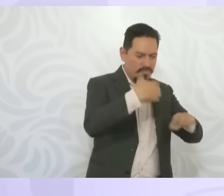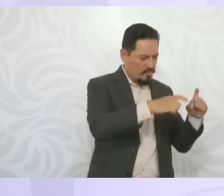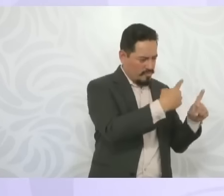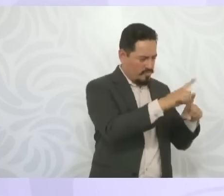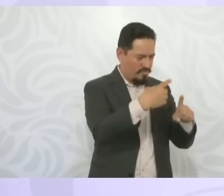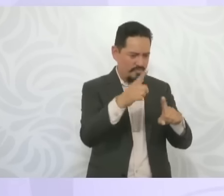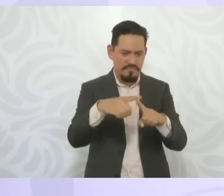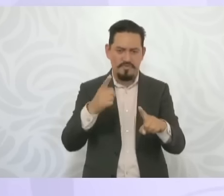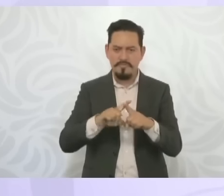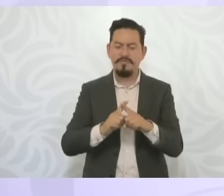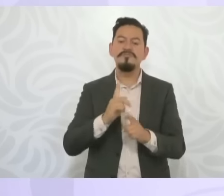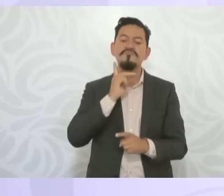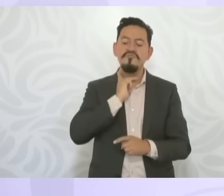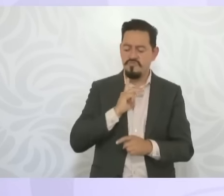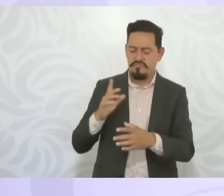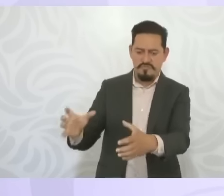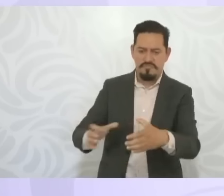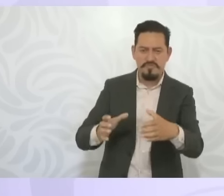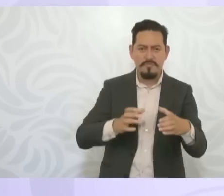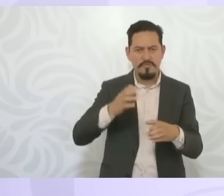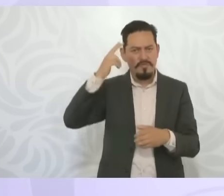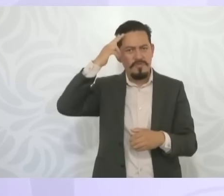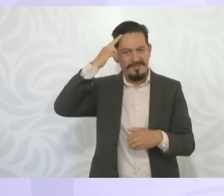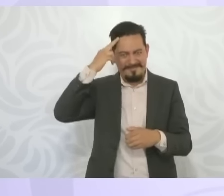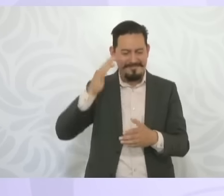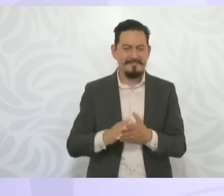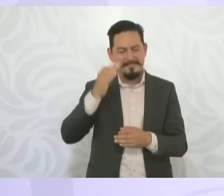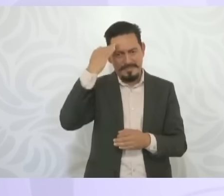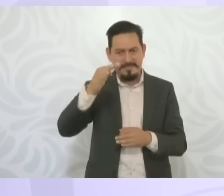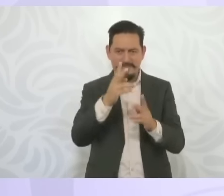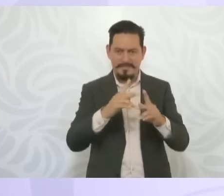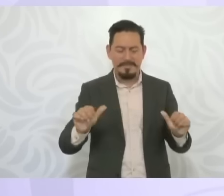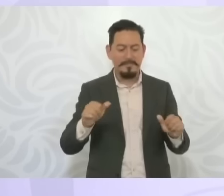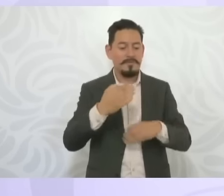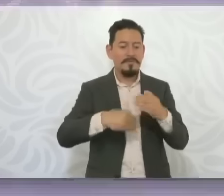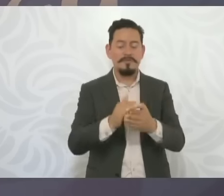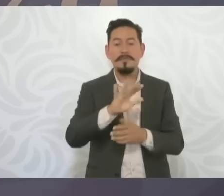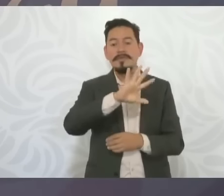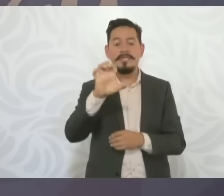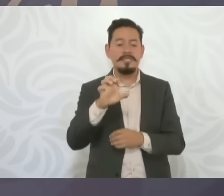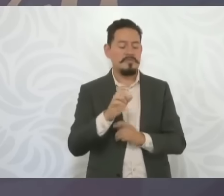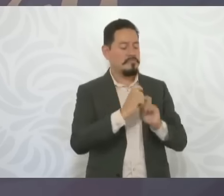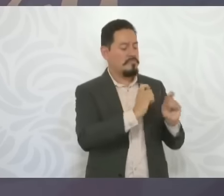porfiristas. De paso, el decreto recuperó más de 500 concesiones que comprendía un millón de